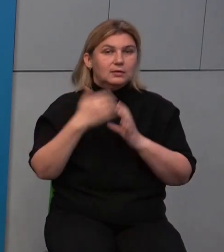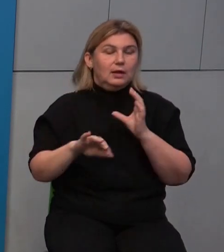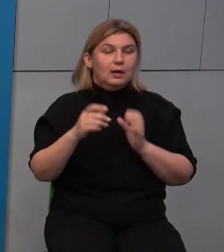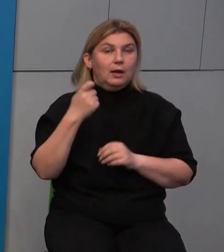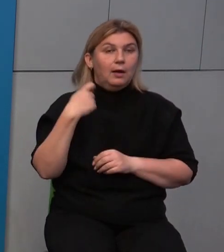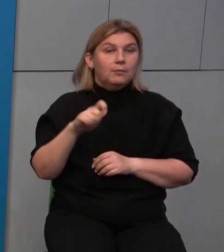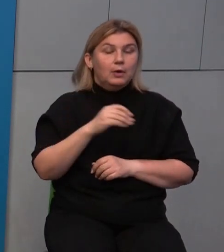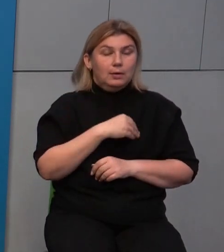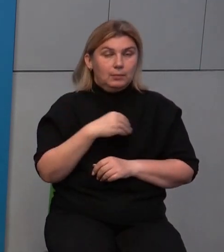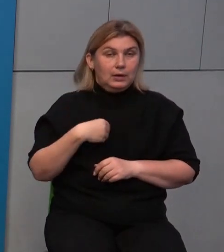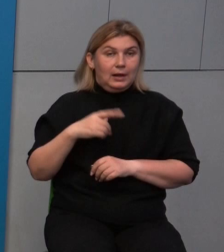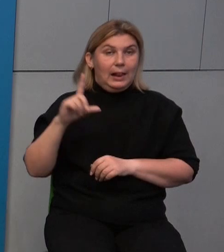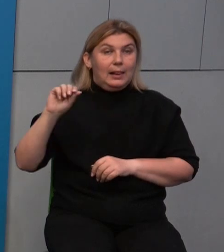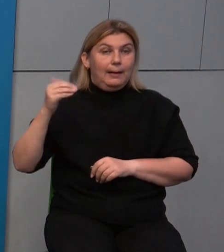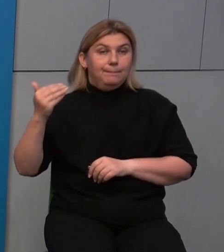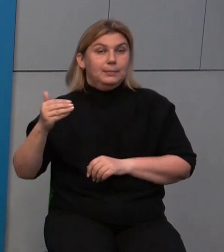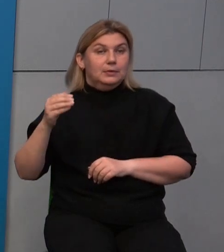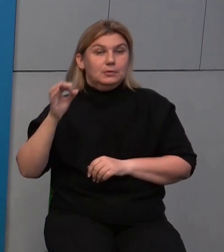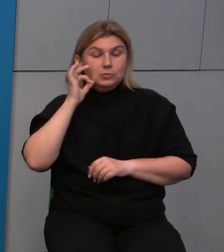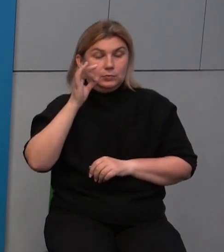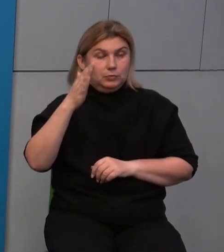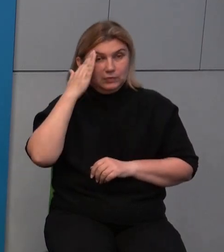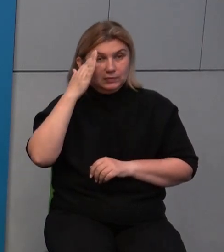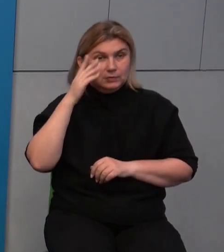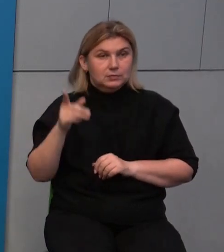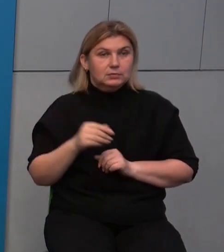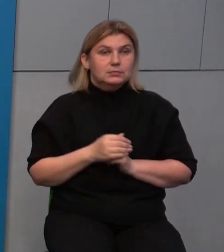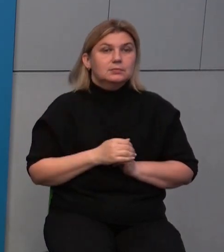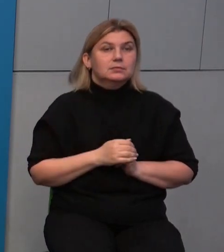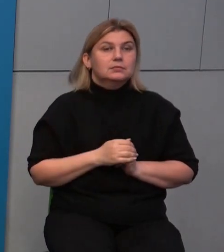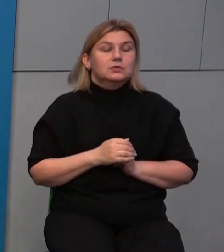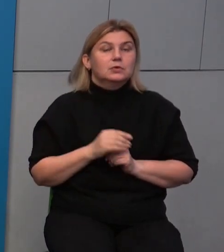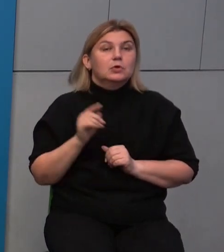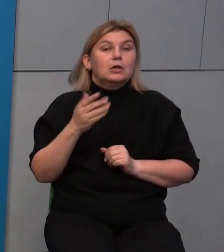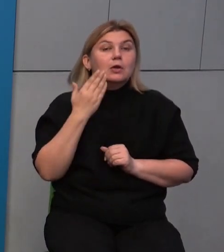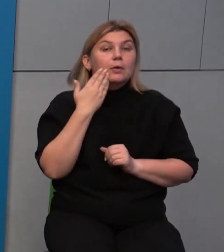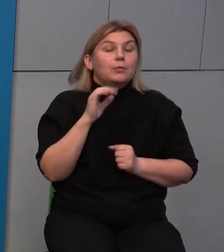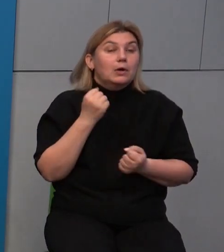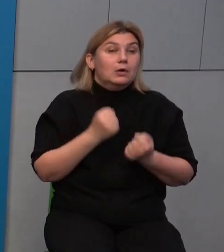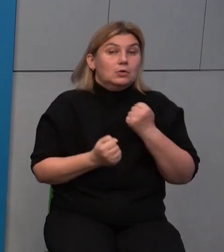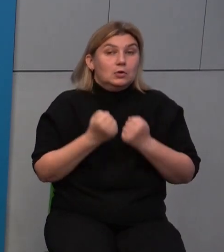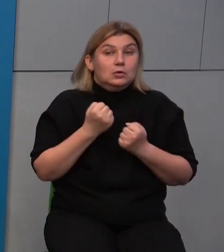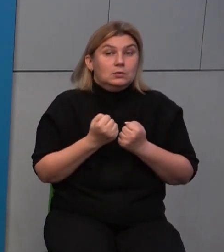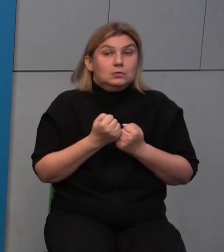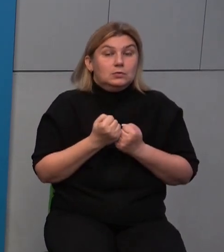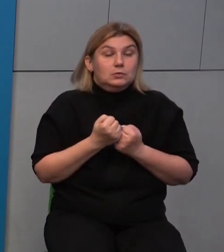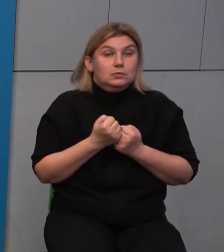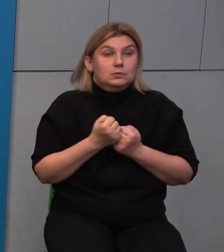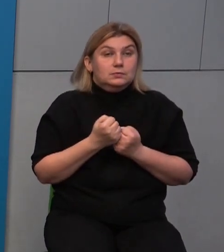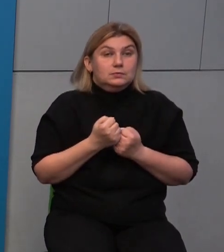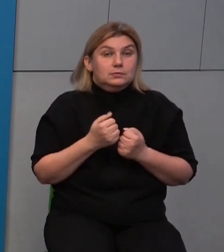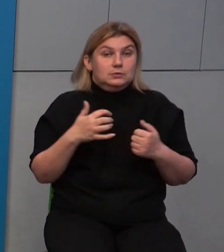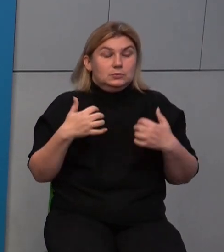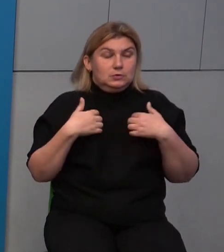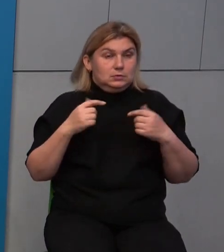I Lem doskonale wiedział, że to jest bardzo trudno potem jakoś żyć, zorganizować się.